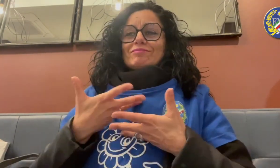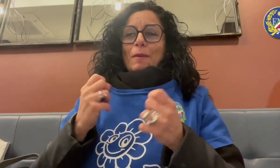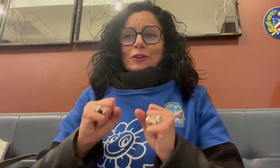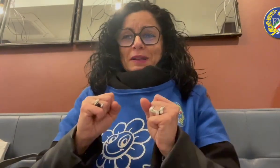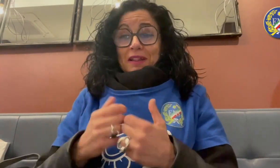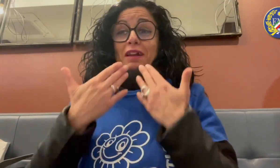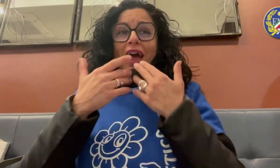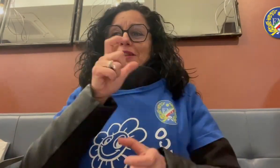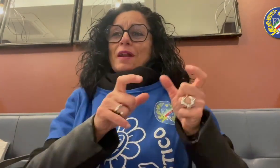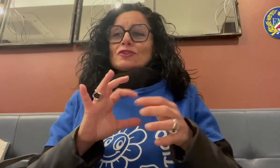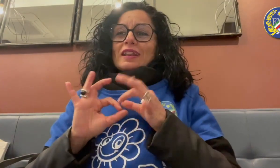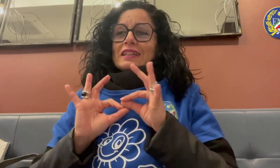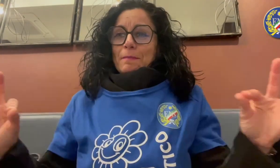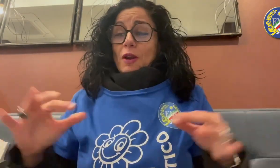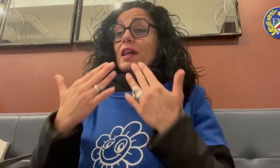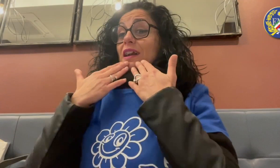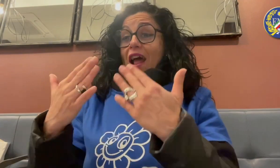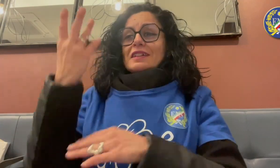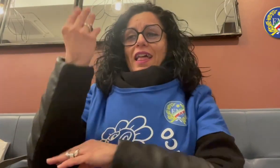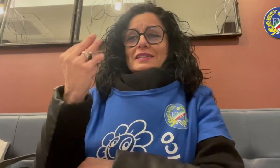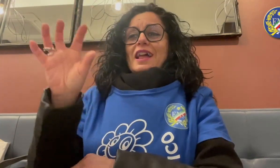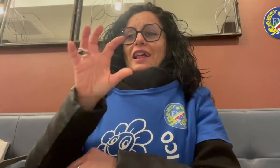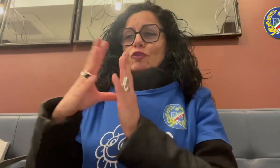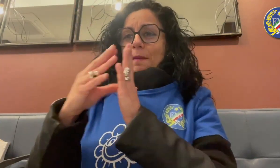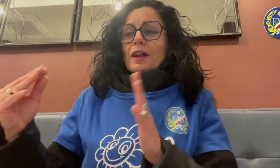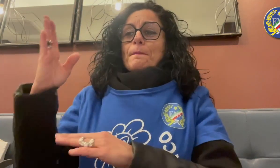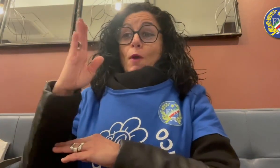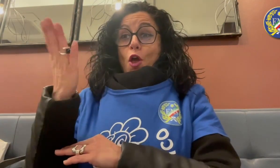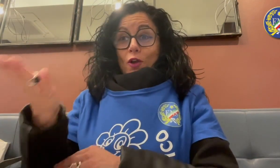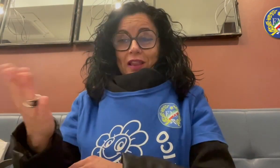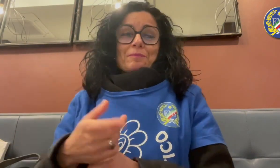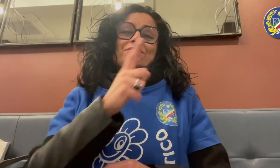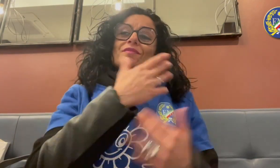ringraziare l’ENS per avermi dato questa opportunità, tutte le persone che si sono rese disponibili, il Consiglio Regionale ENS Emilia Romagna, la Sezione Provinciale